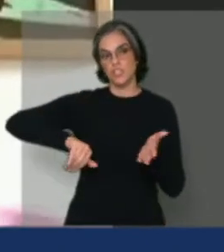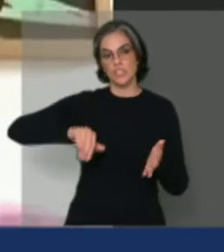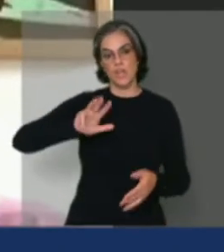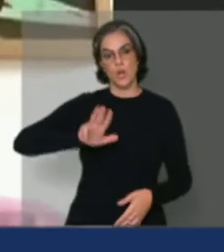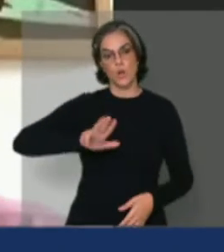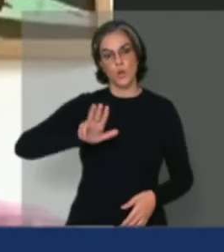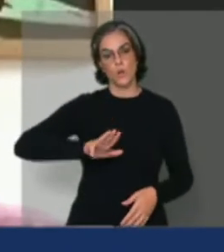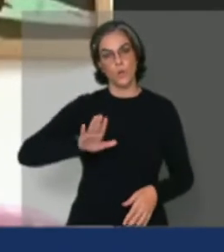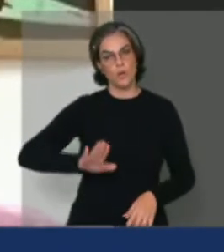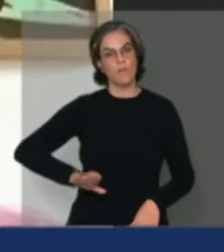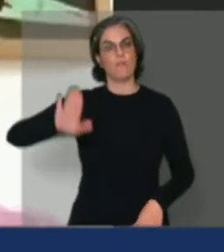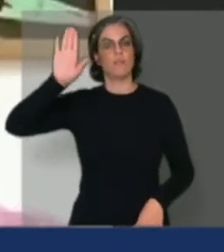ELEITORAL, POR CONTA DE UM PROCESSO CRIMINOSO, FEITO POR